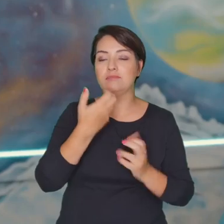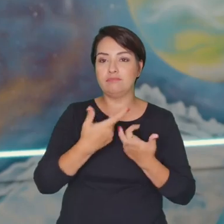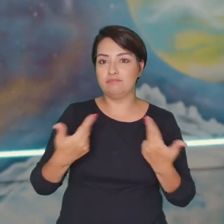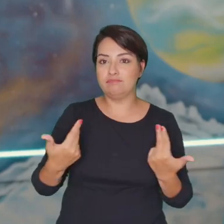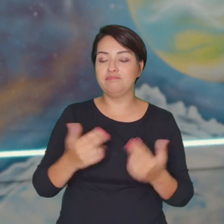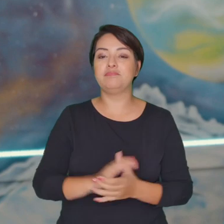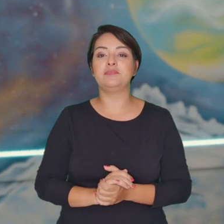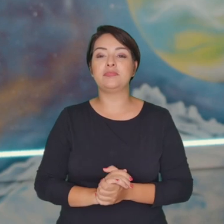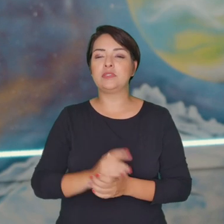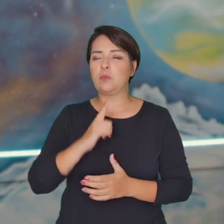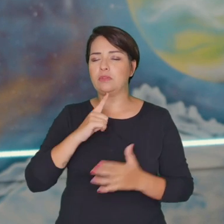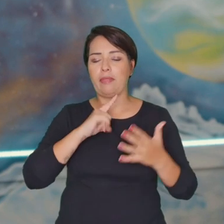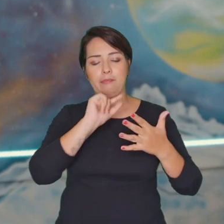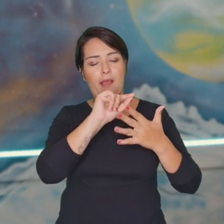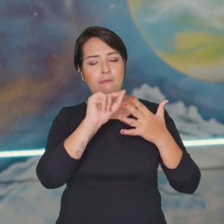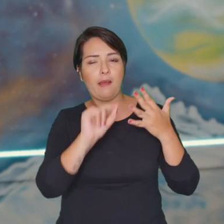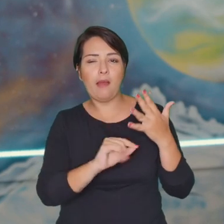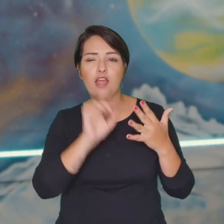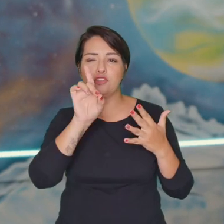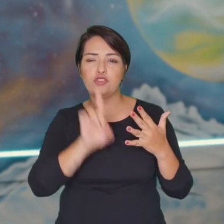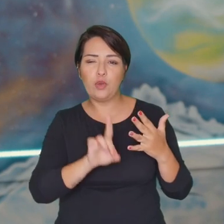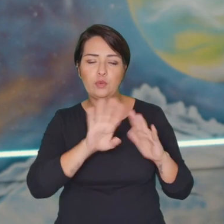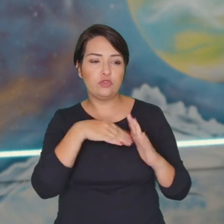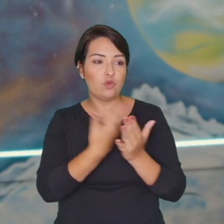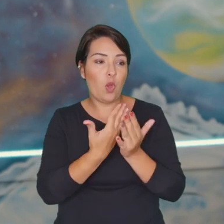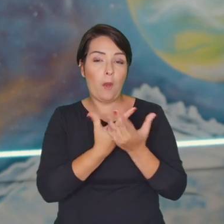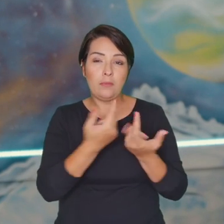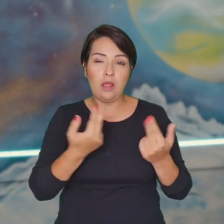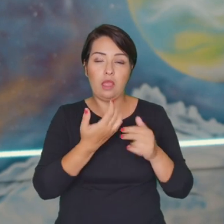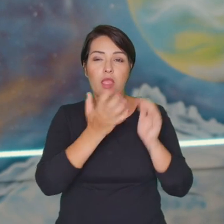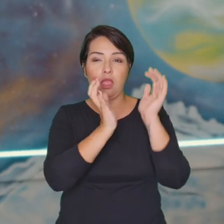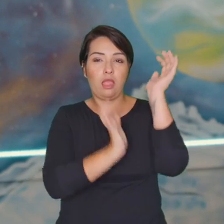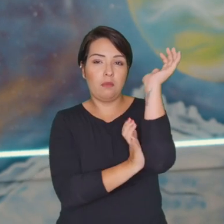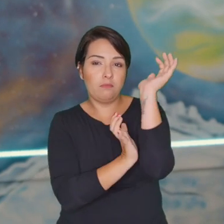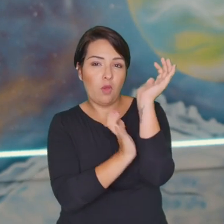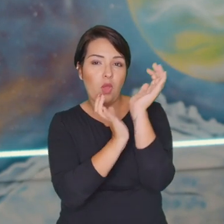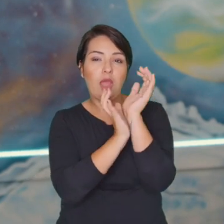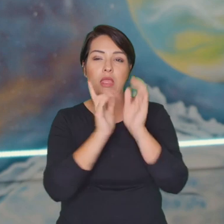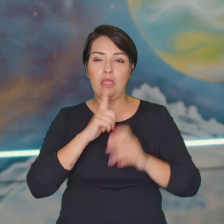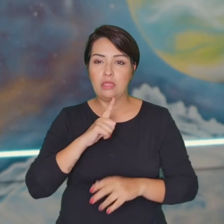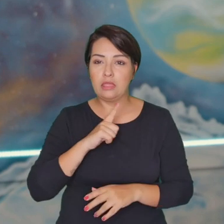São tantas funções que o diretor de escola tem. Muitas vezes fica preso com a parte burocrática, administração, de contratação de professor,